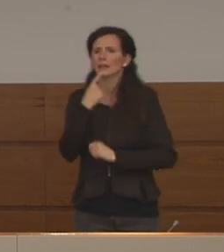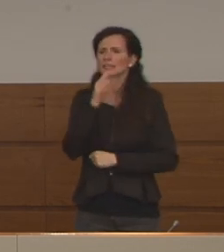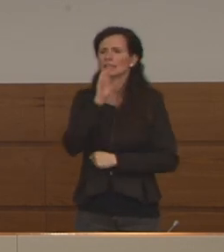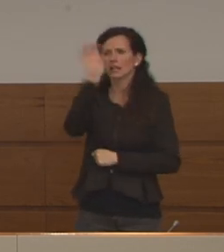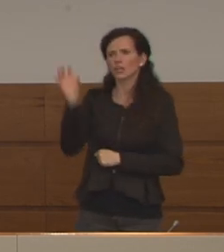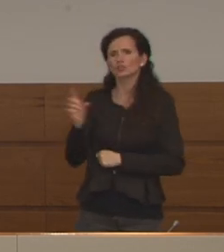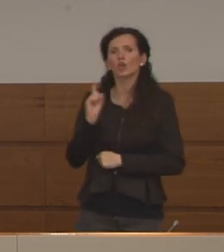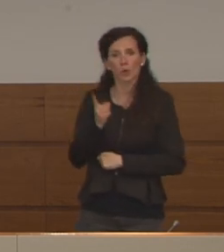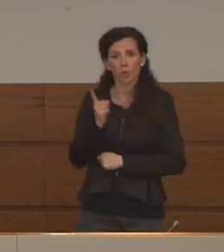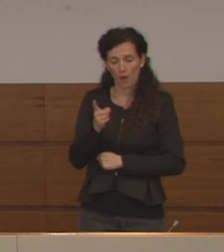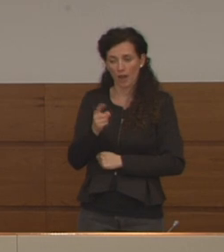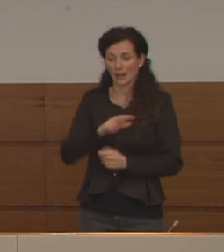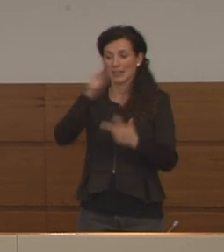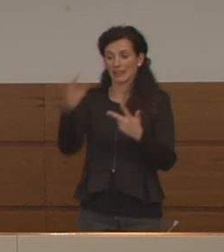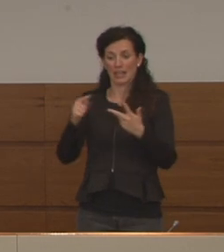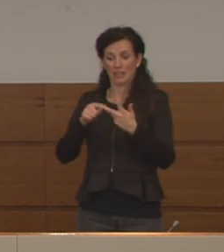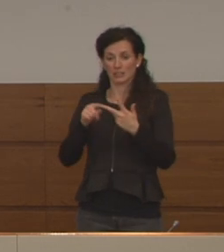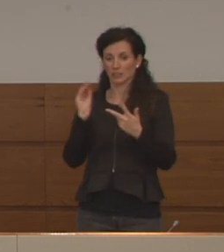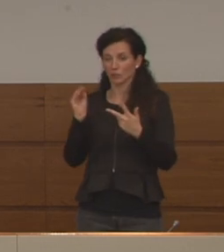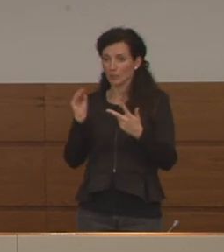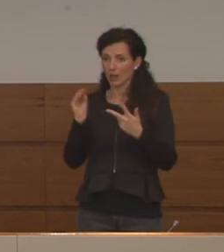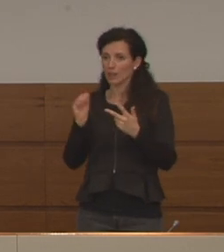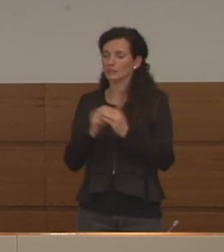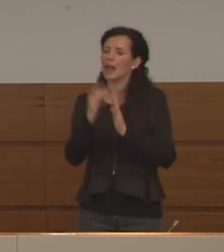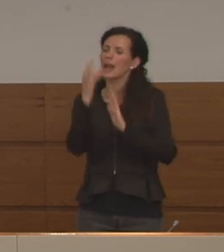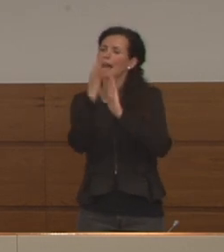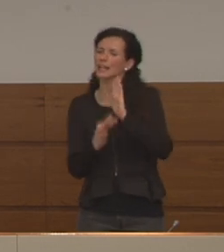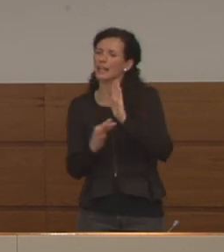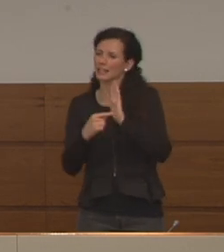E terza cosa, quali caratteristiche dovranno rispettare? Perché si parla di alcune